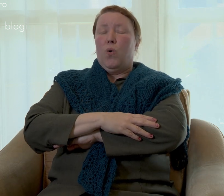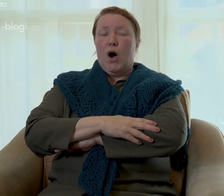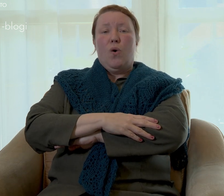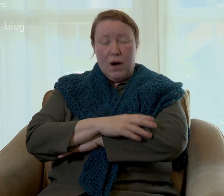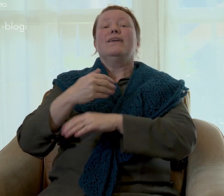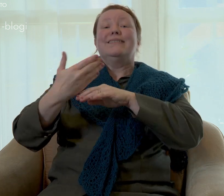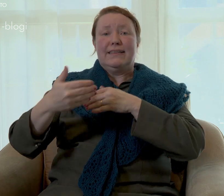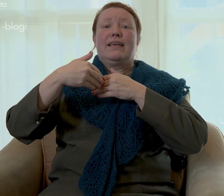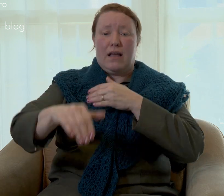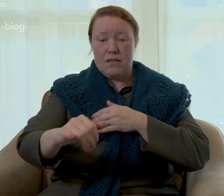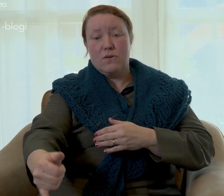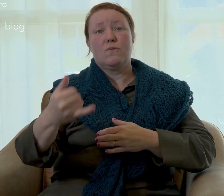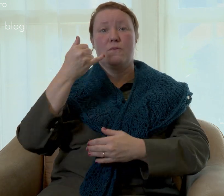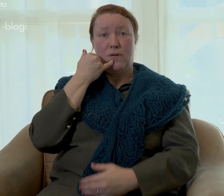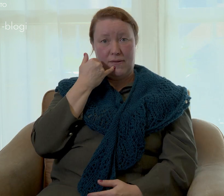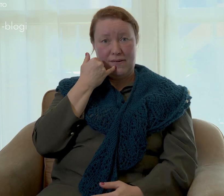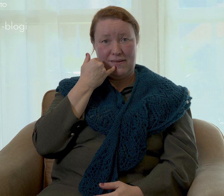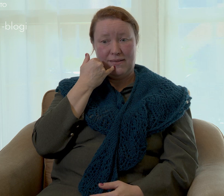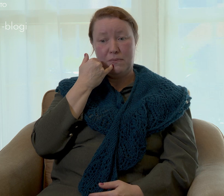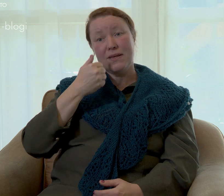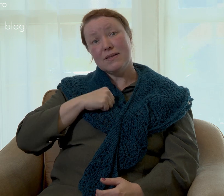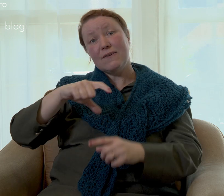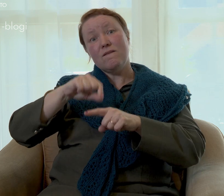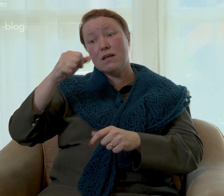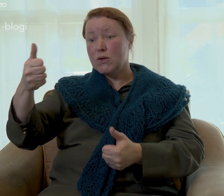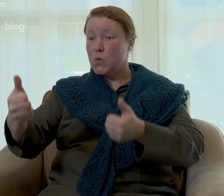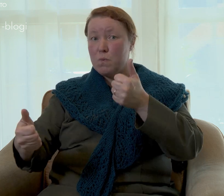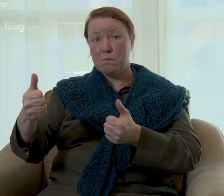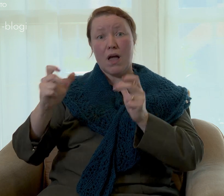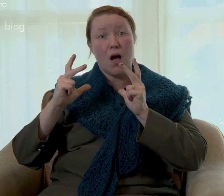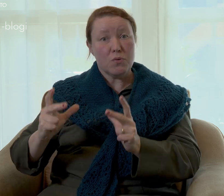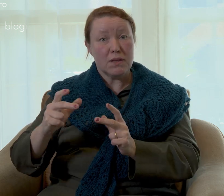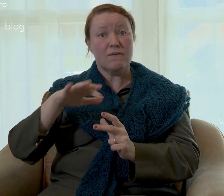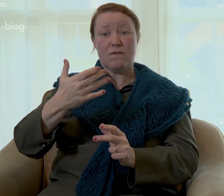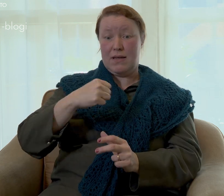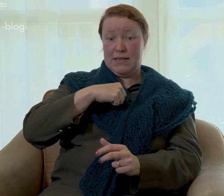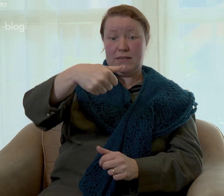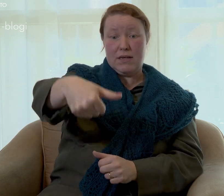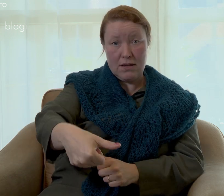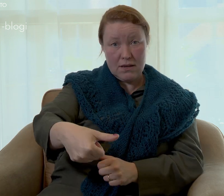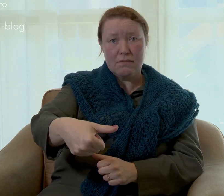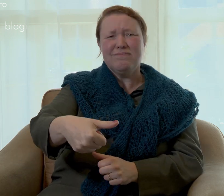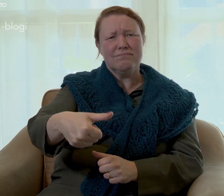jolloin seuraavan puhelun vastaanottaminen itse nappia painamalla - antaa tähän paremman mahdollisuuden.